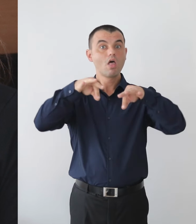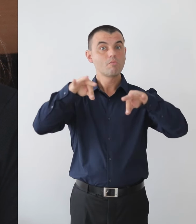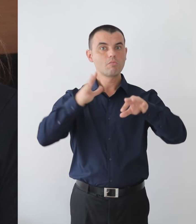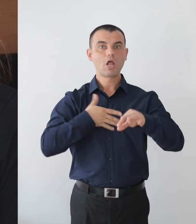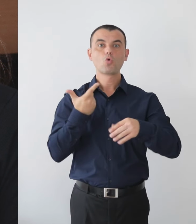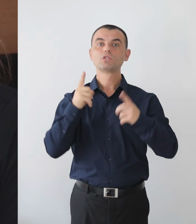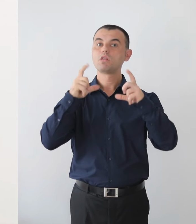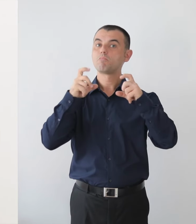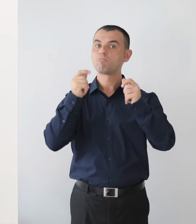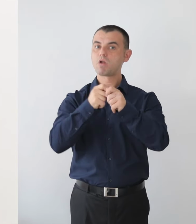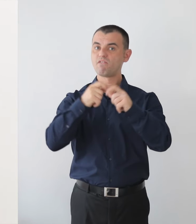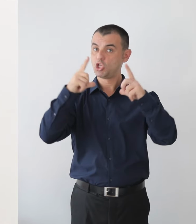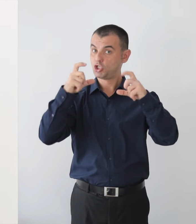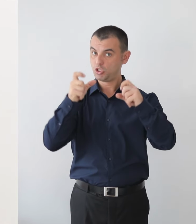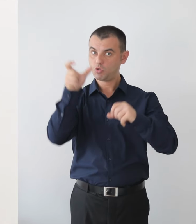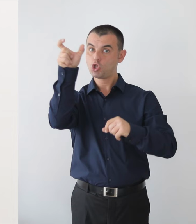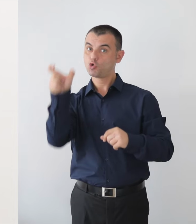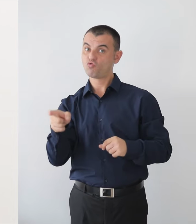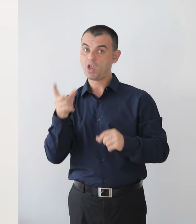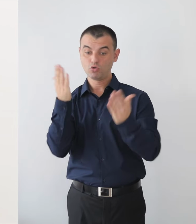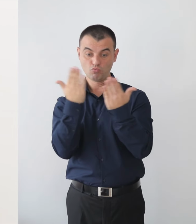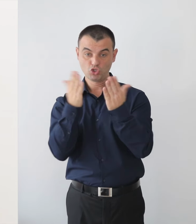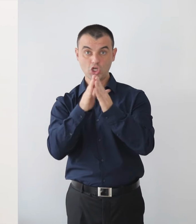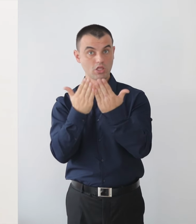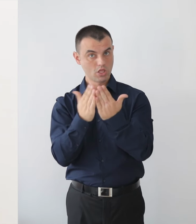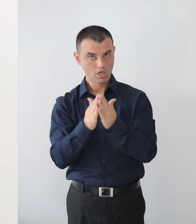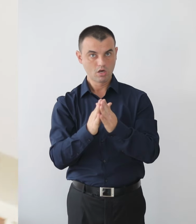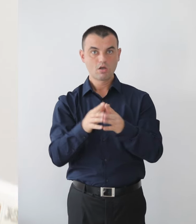Например, ако искате да направите снимка на някой, който чете книга,